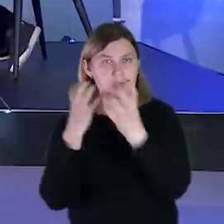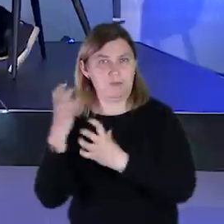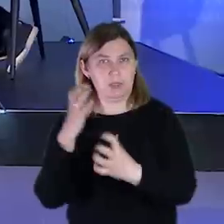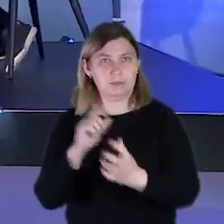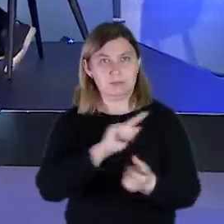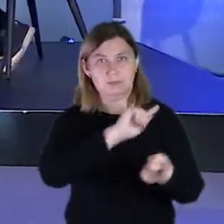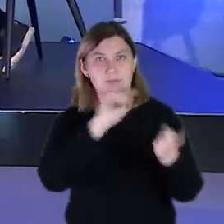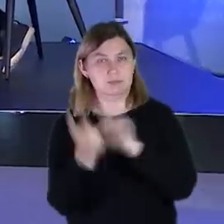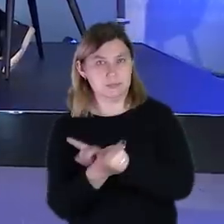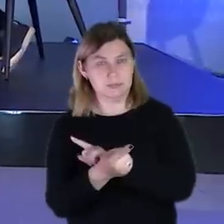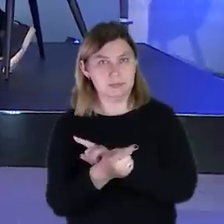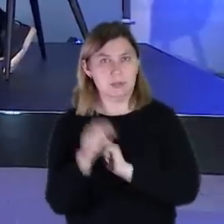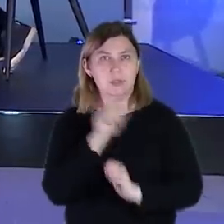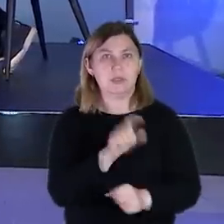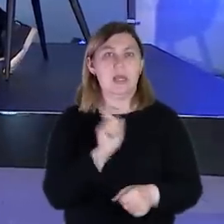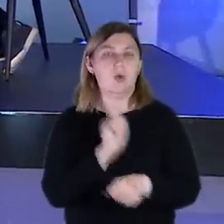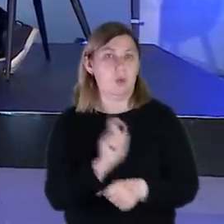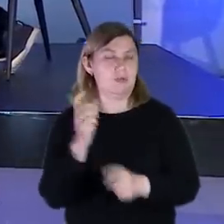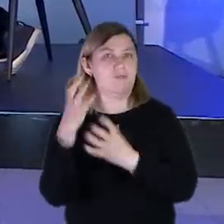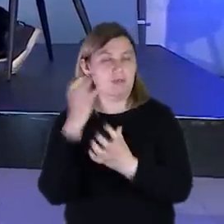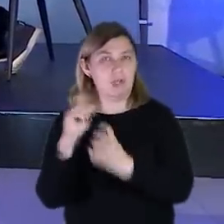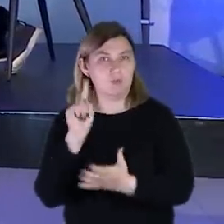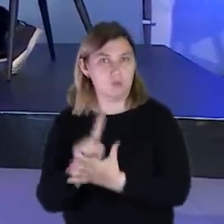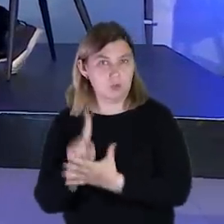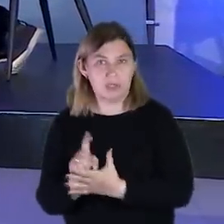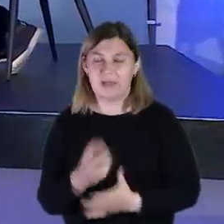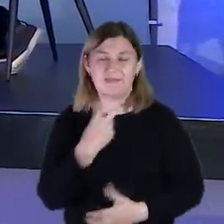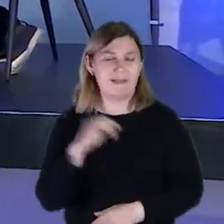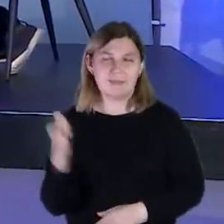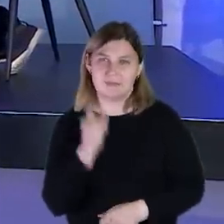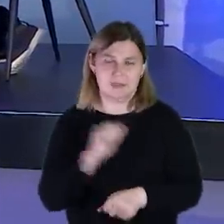przewerbowania. To jest dla kontrwywiadu sukces. Nie zawsze tak się dzieje